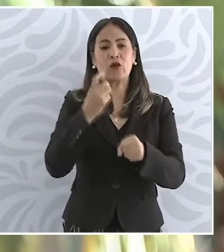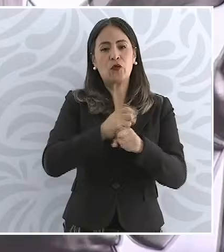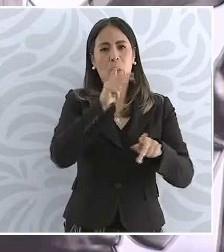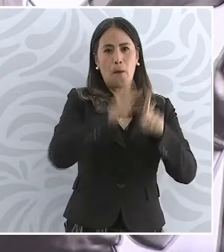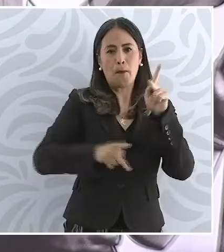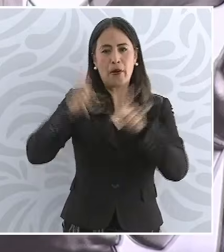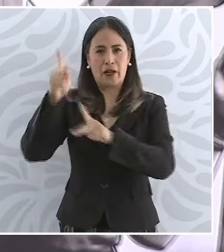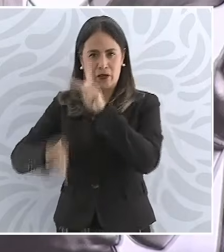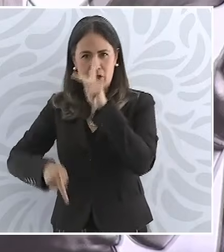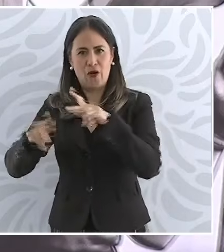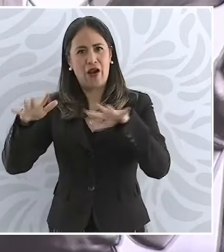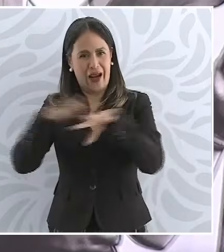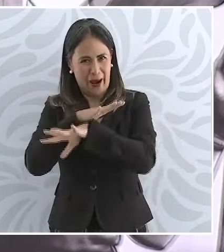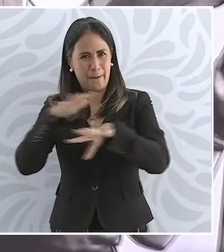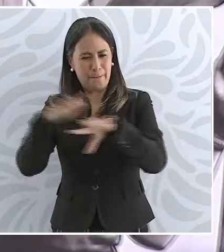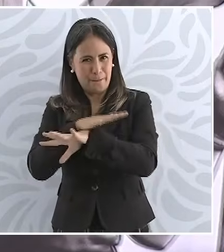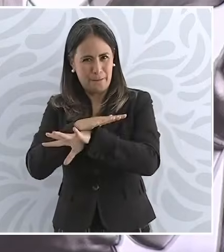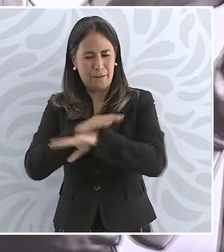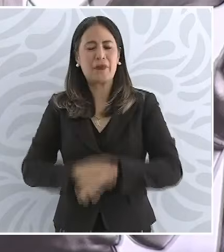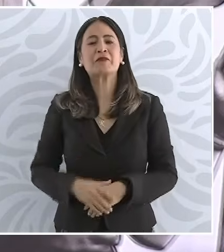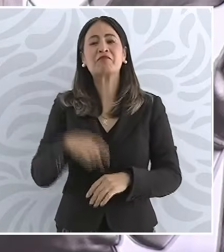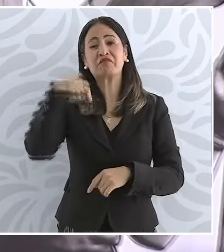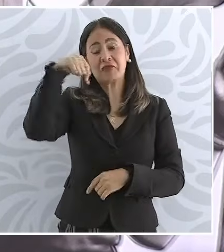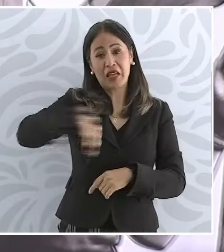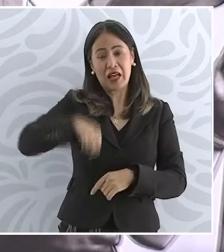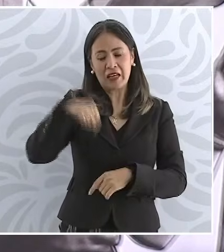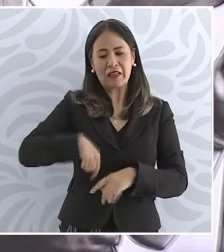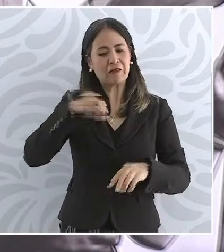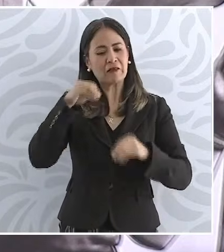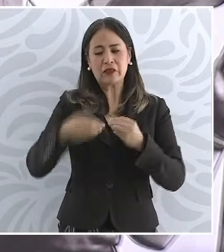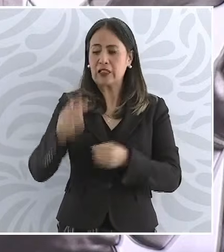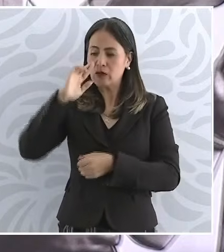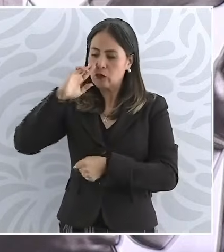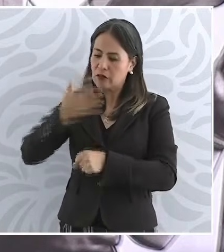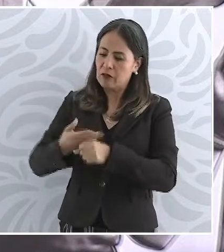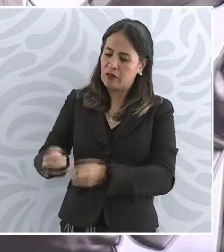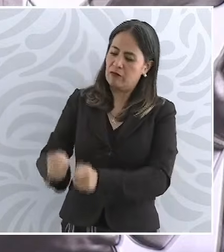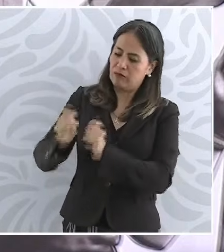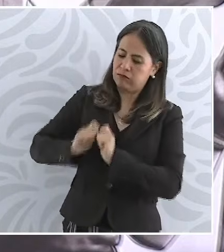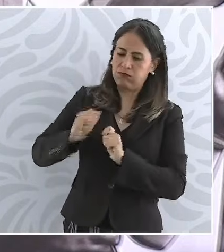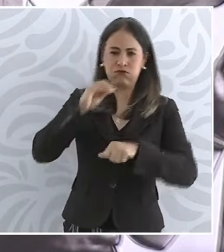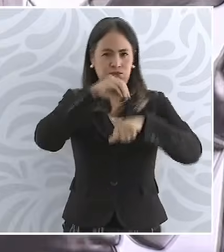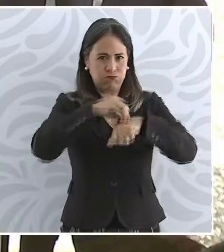redoblamos esfuerzos en esta tarea patriótica y visionaria bajo el liderazgo de la presidenta de